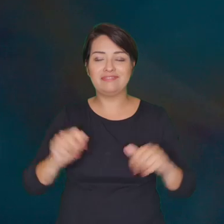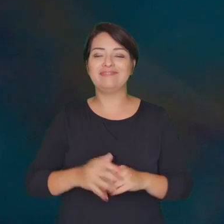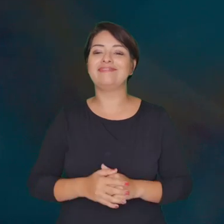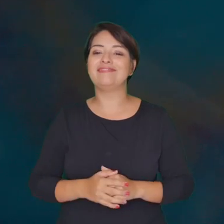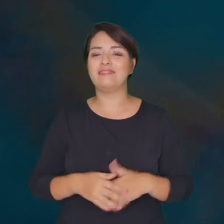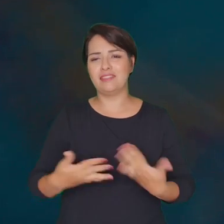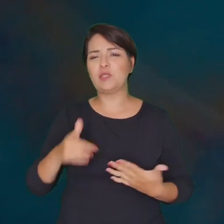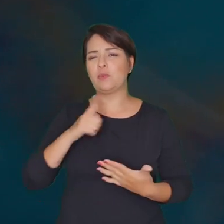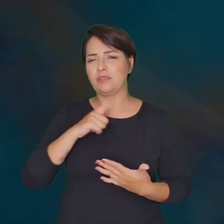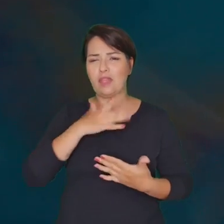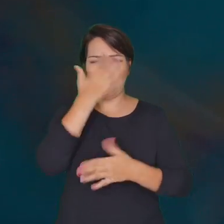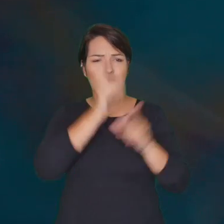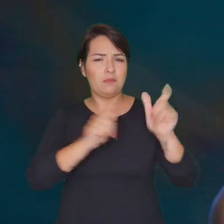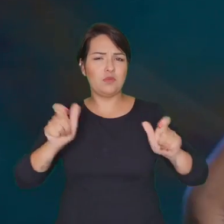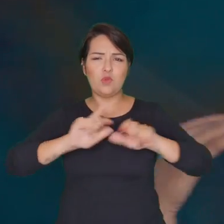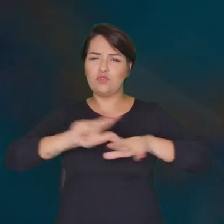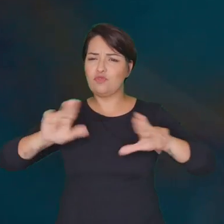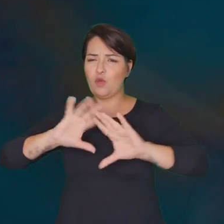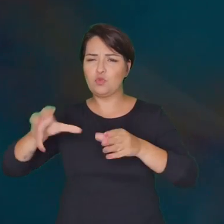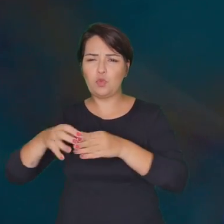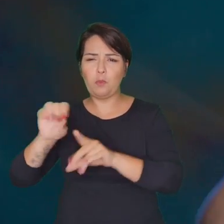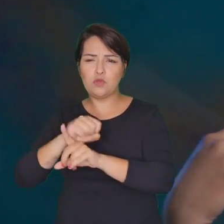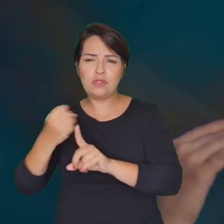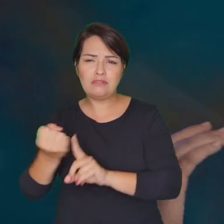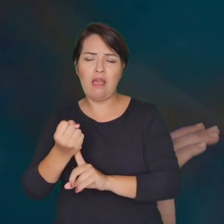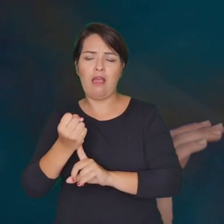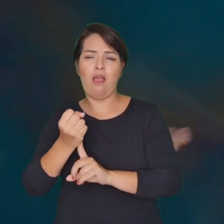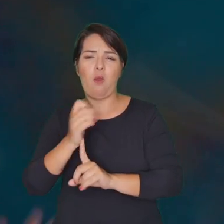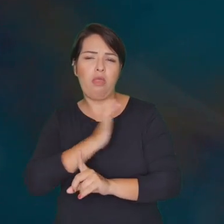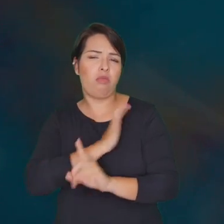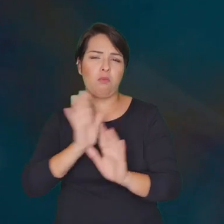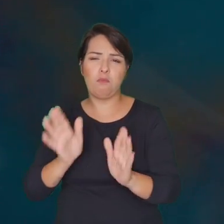E reúne pessoas de diversas classes, diversas realidades